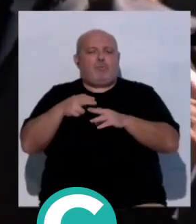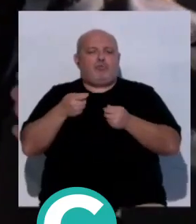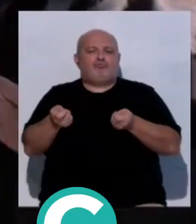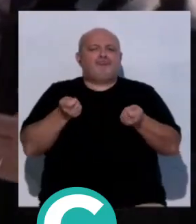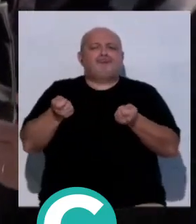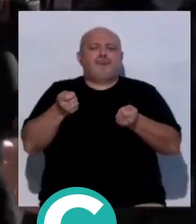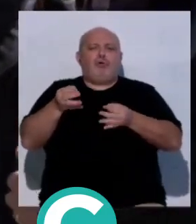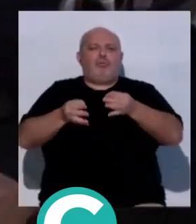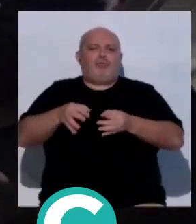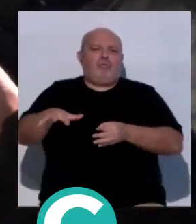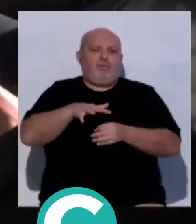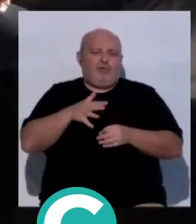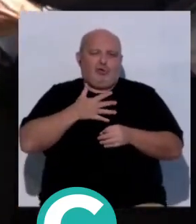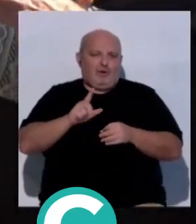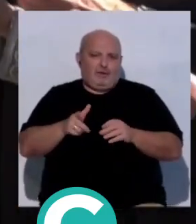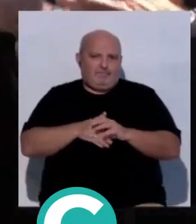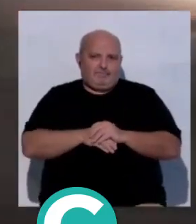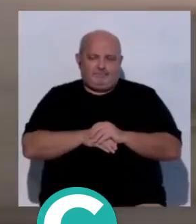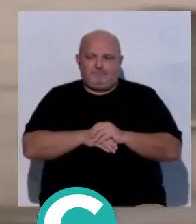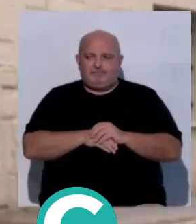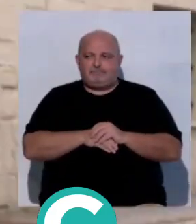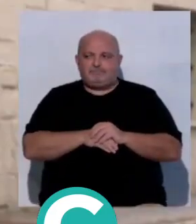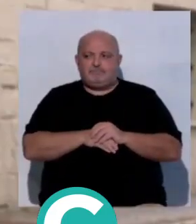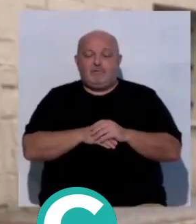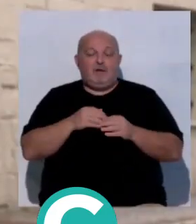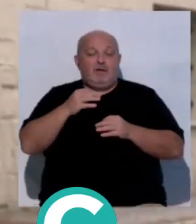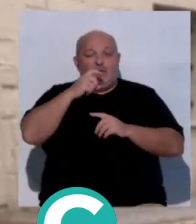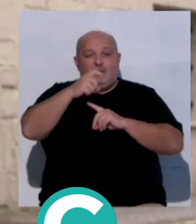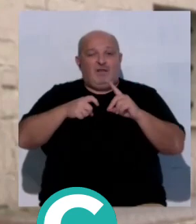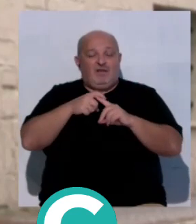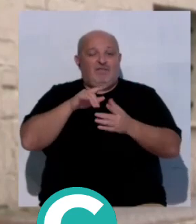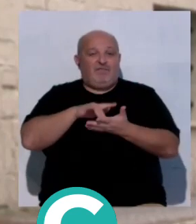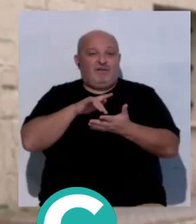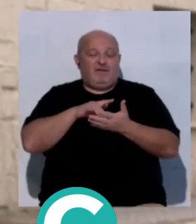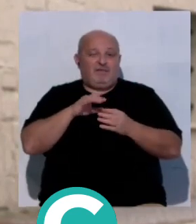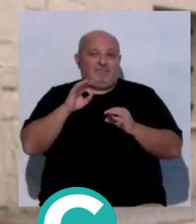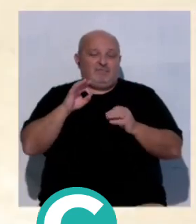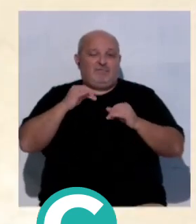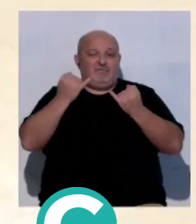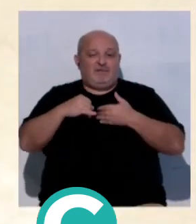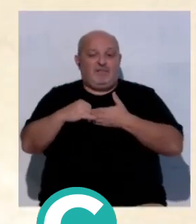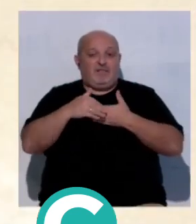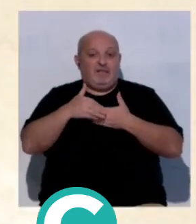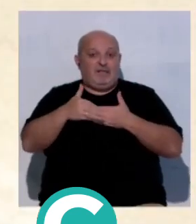así la labor de los jueces Como cada año por estas fechas y con las fiestas a la vuelta de la esquina